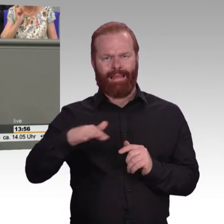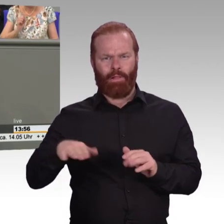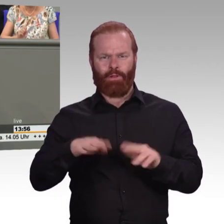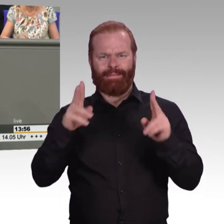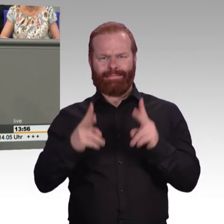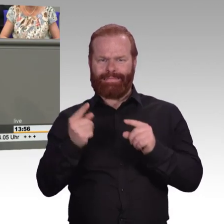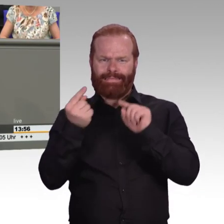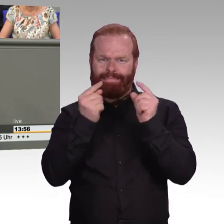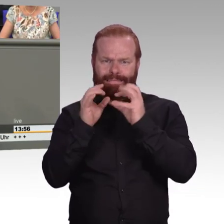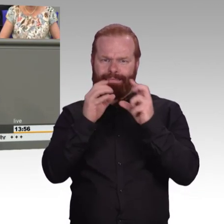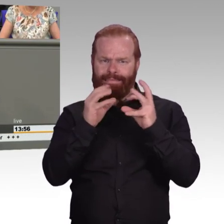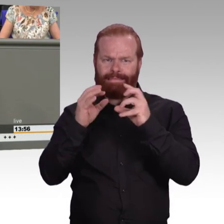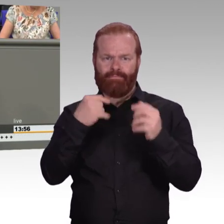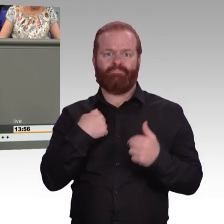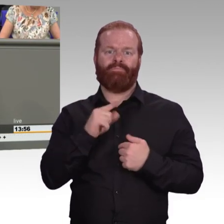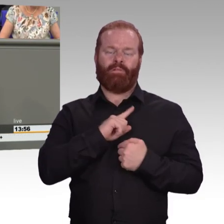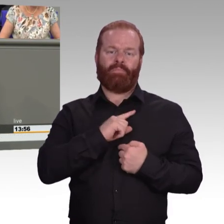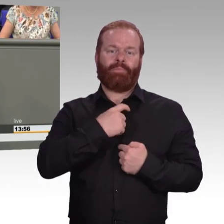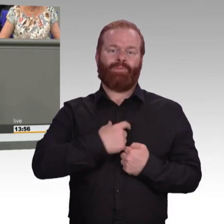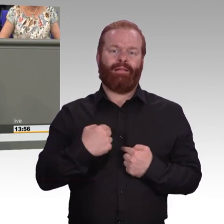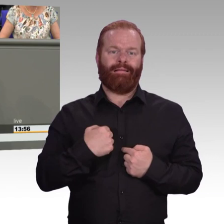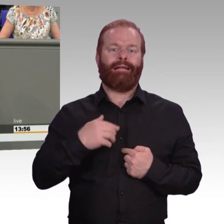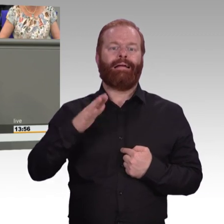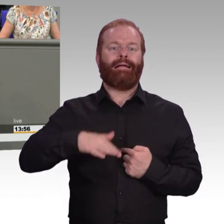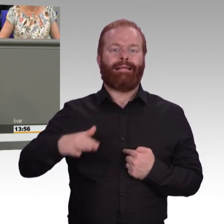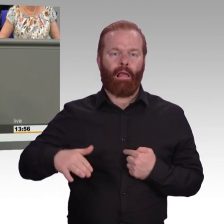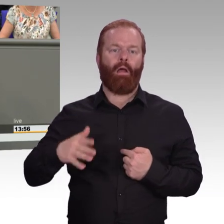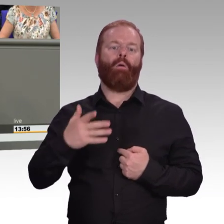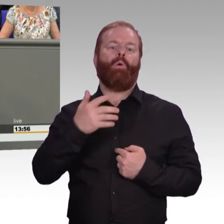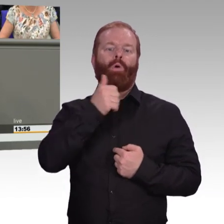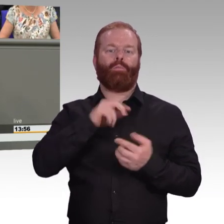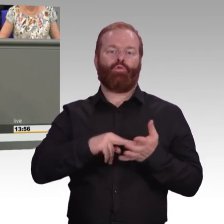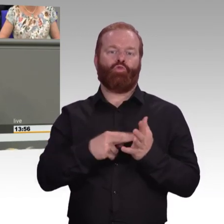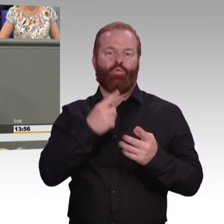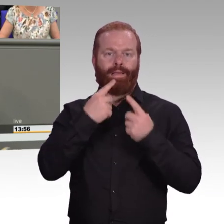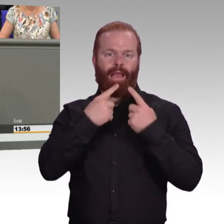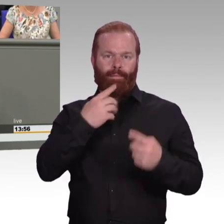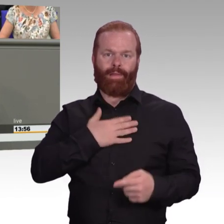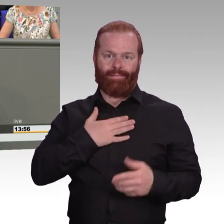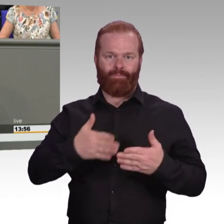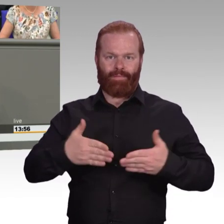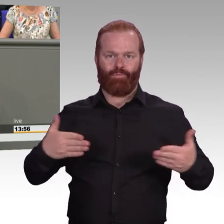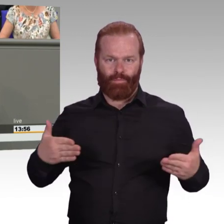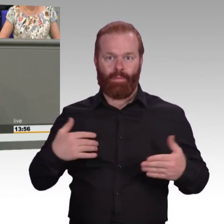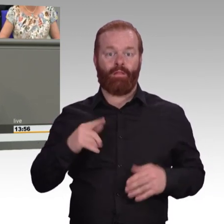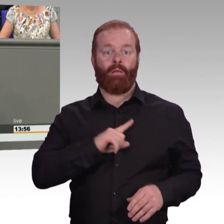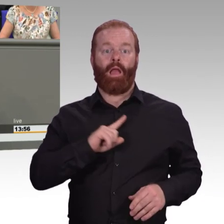ins Grundgesetz ein Instrument sein, so wie es im Übrigen auch viele Verbände, wie das deutsche Kinderhilfswerk oder UNICEF Deutschland